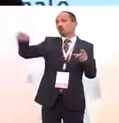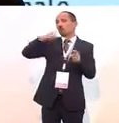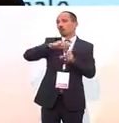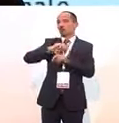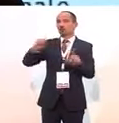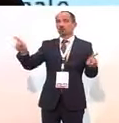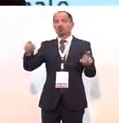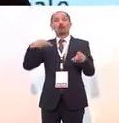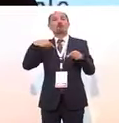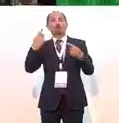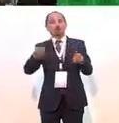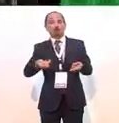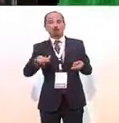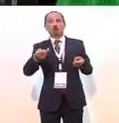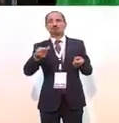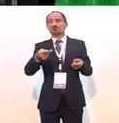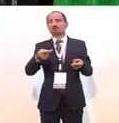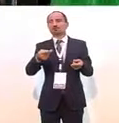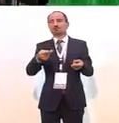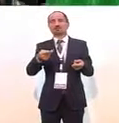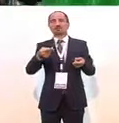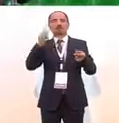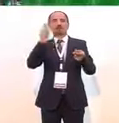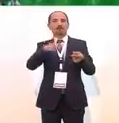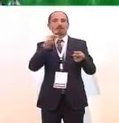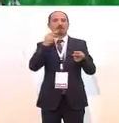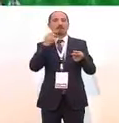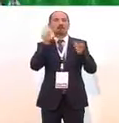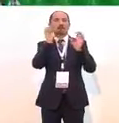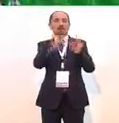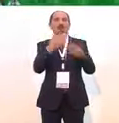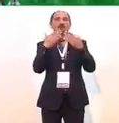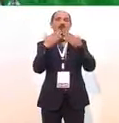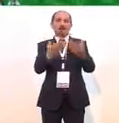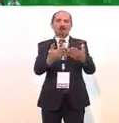il gol lo prendiamo. Ecco perché per me è fondamentale dire grazie a Maurizio Martina